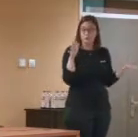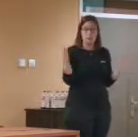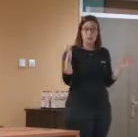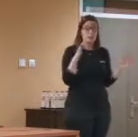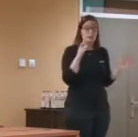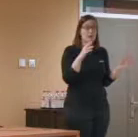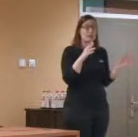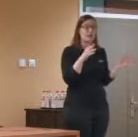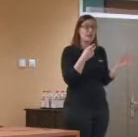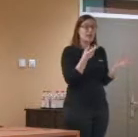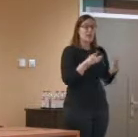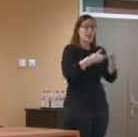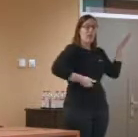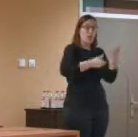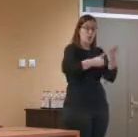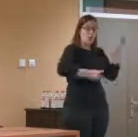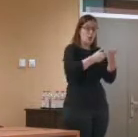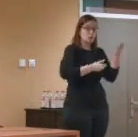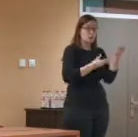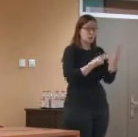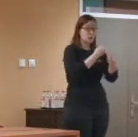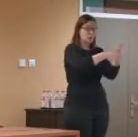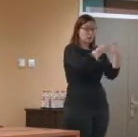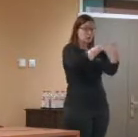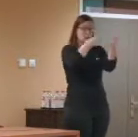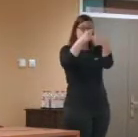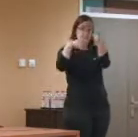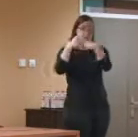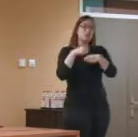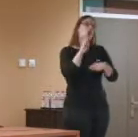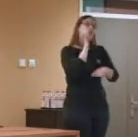circulación de periódicos por mil habitantes hay menos corrupción, y en los países